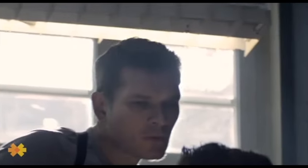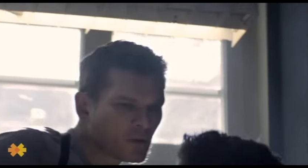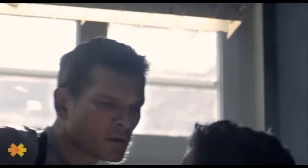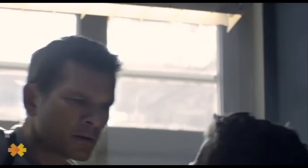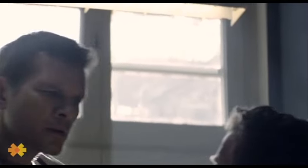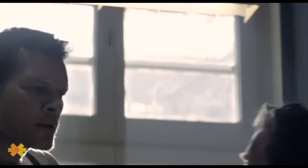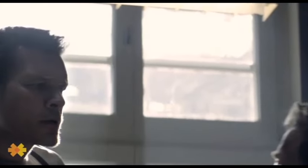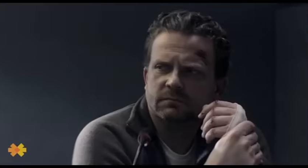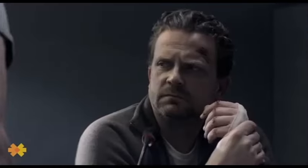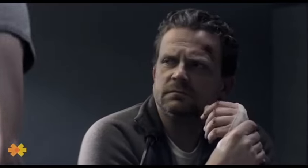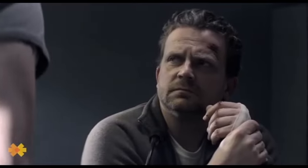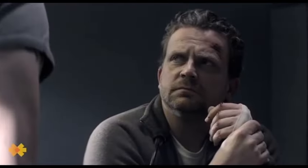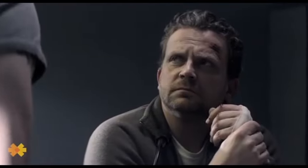(Musik ebbt ab)